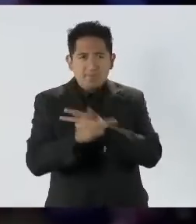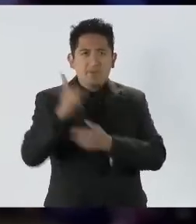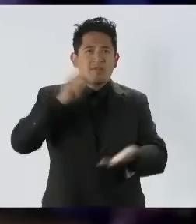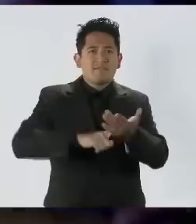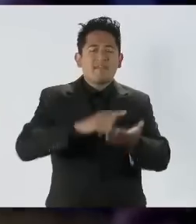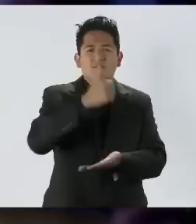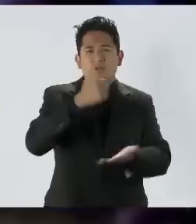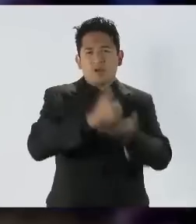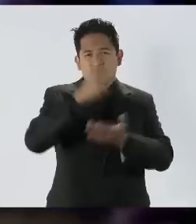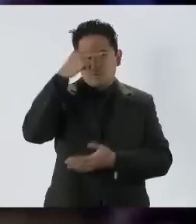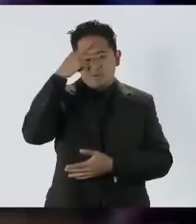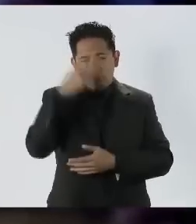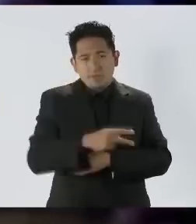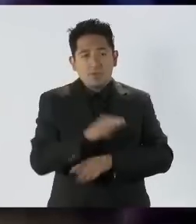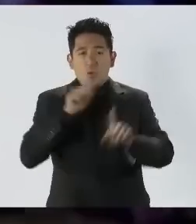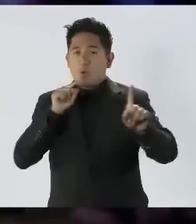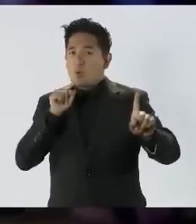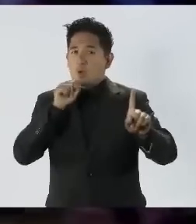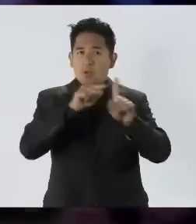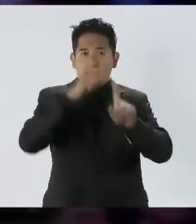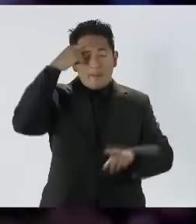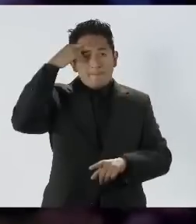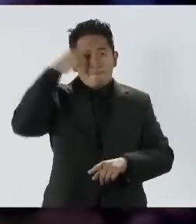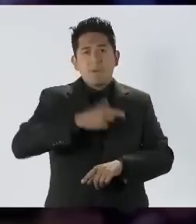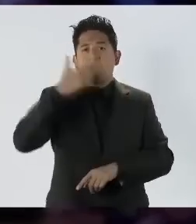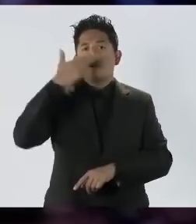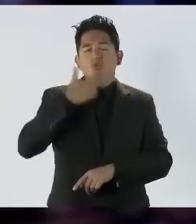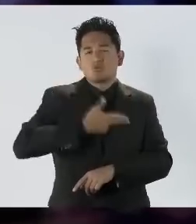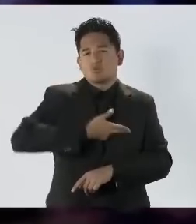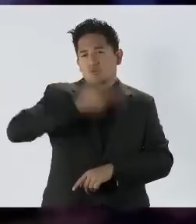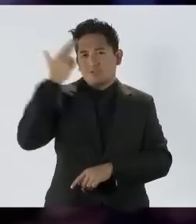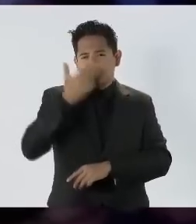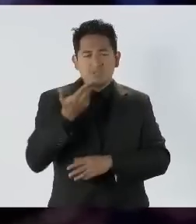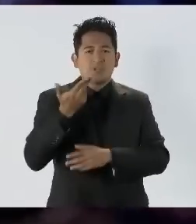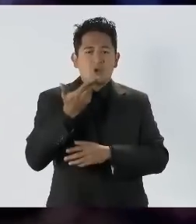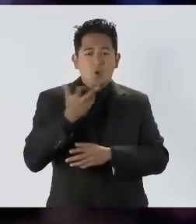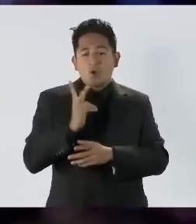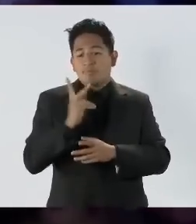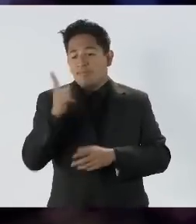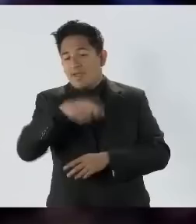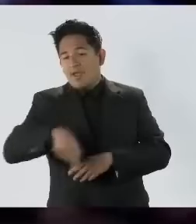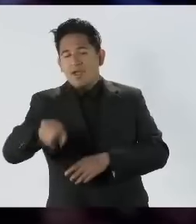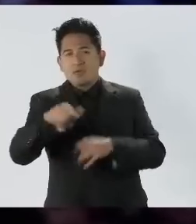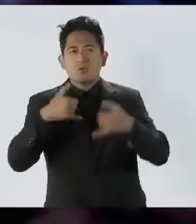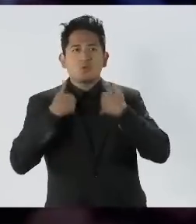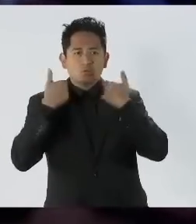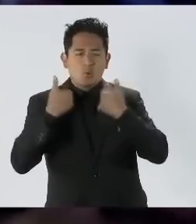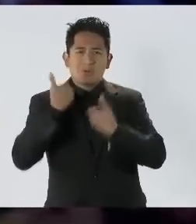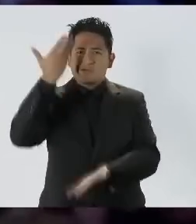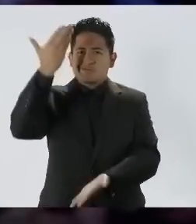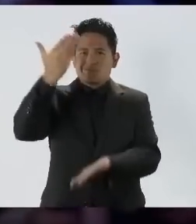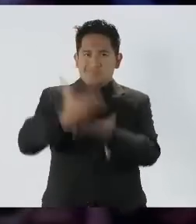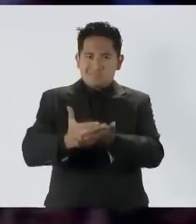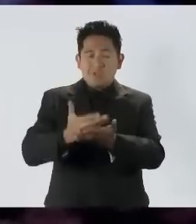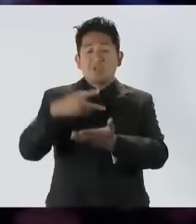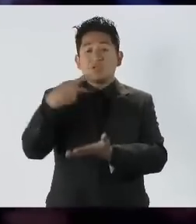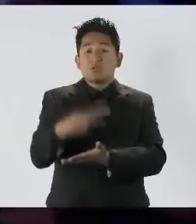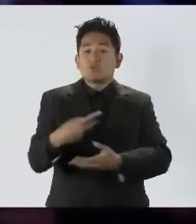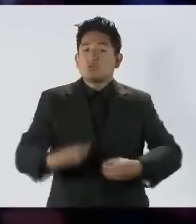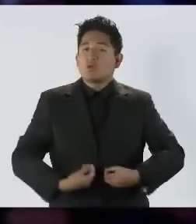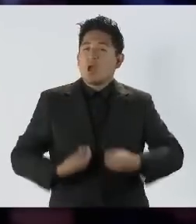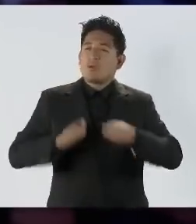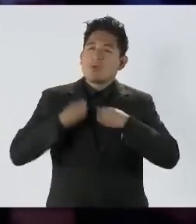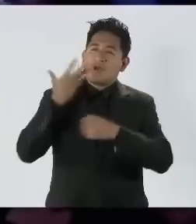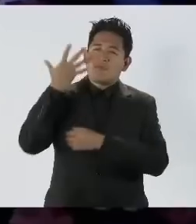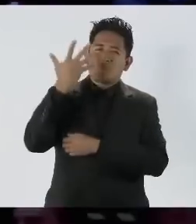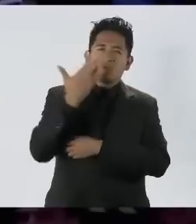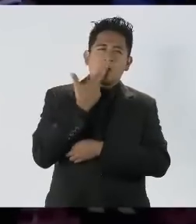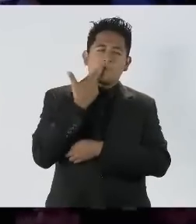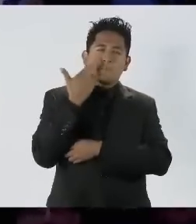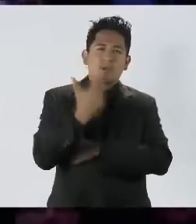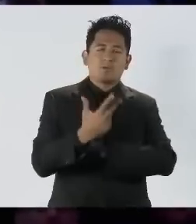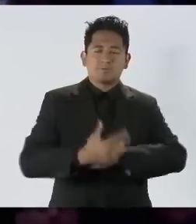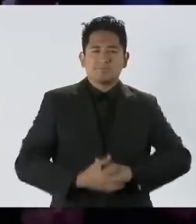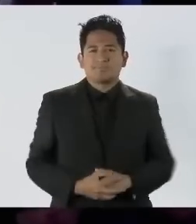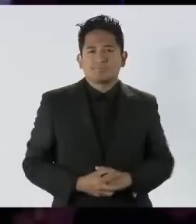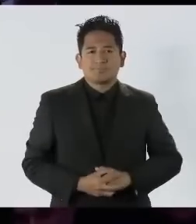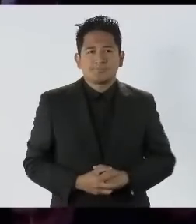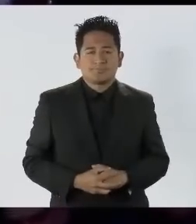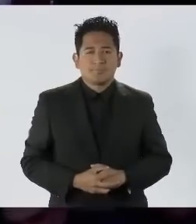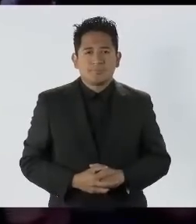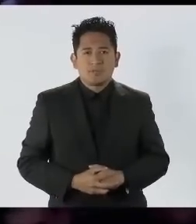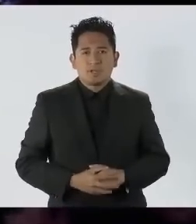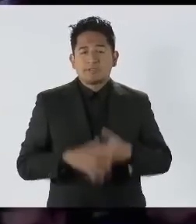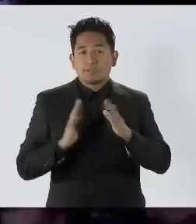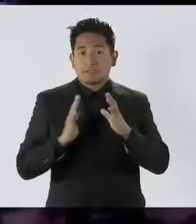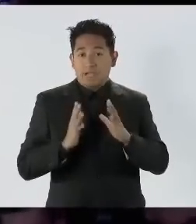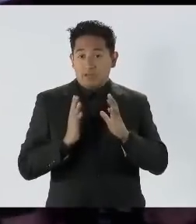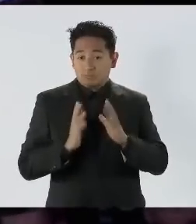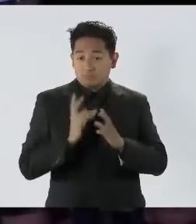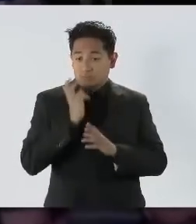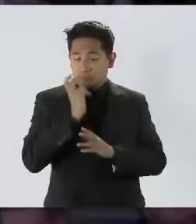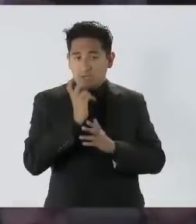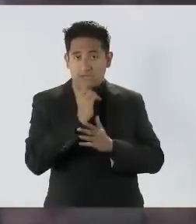objetivo de detener el suicidio en los jóvenes y garantizar una vida plena está listo ya un centro